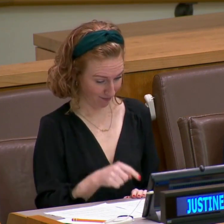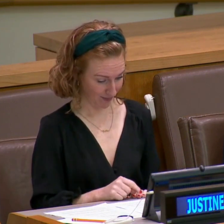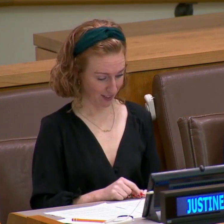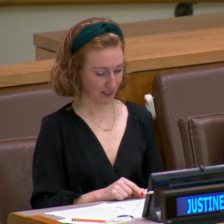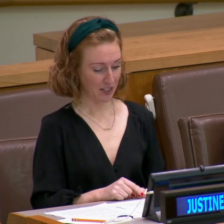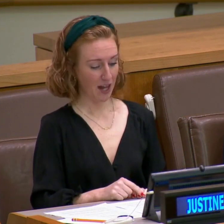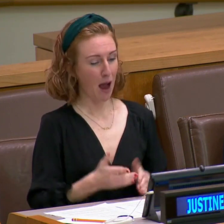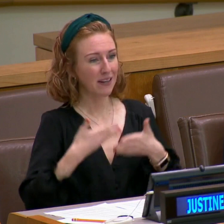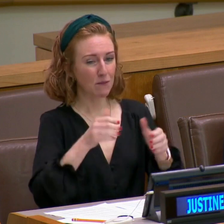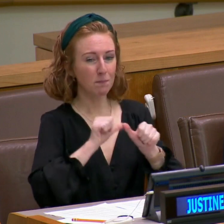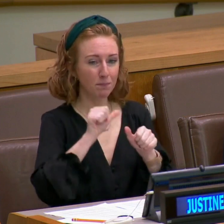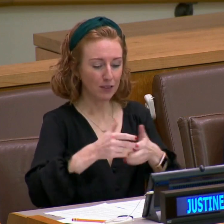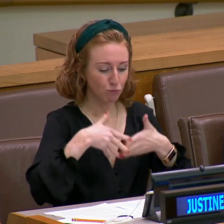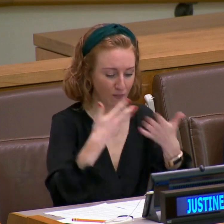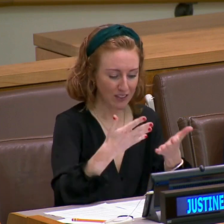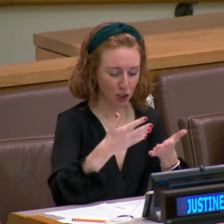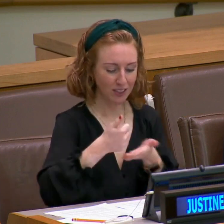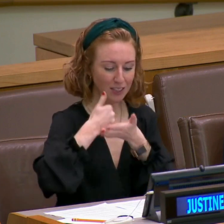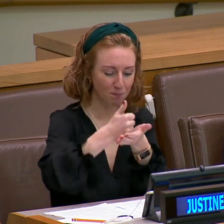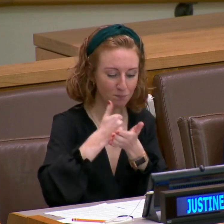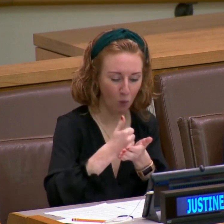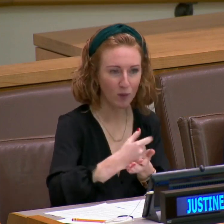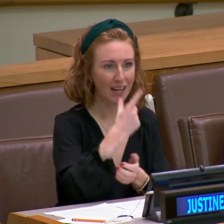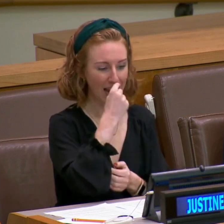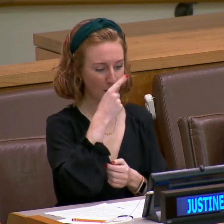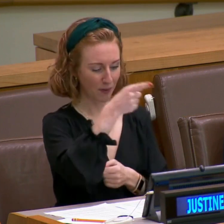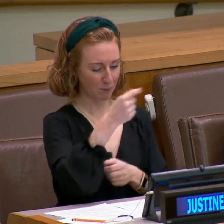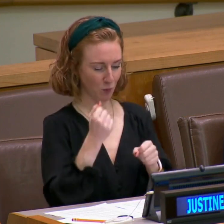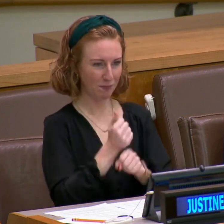sobre esto y puedan recibir mejores provisiones así como apoyo que les